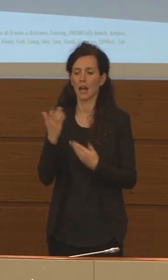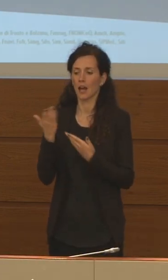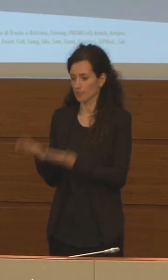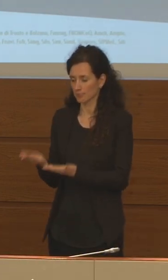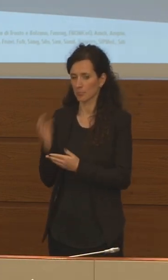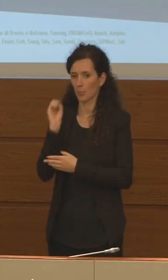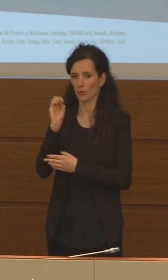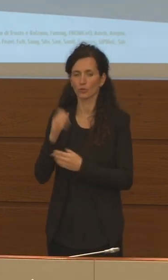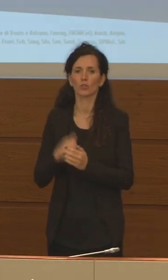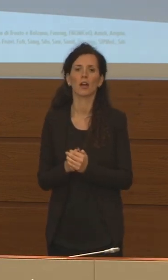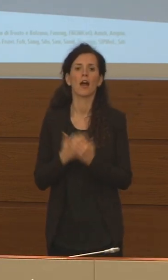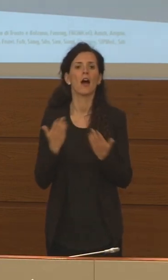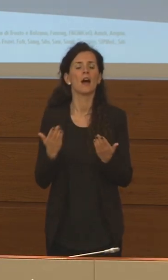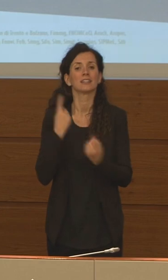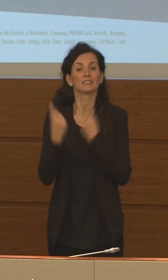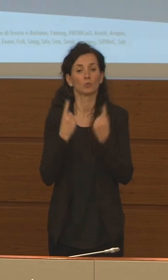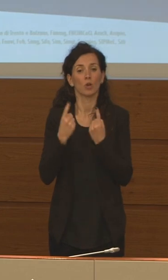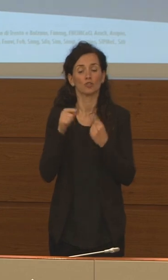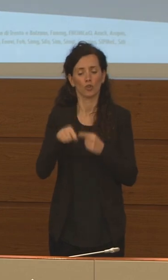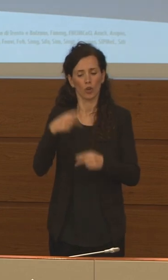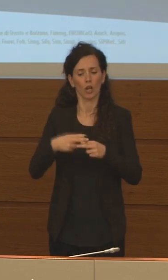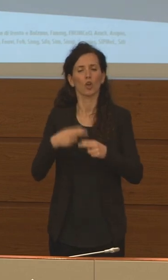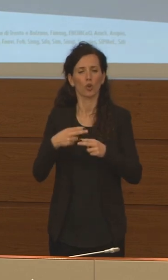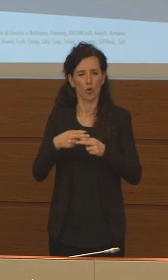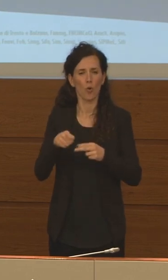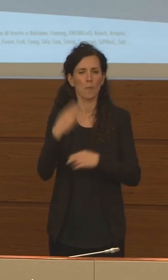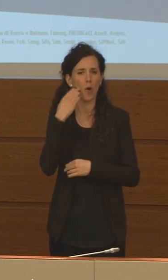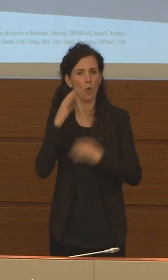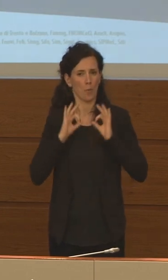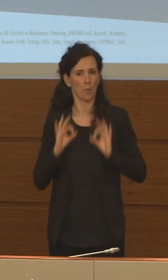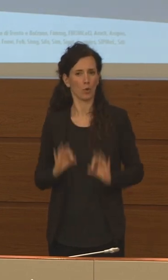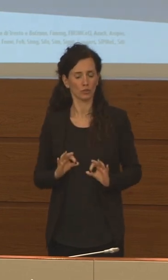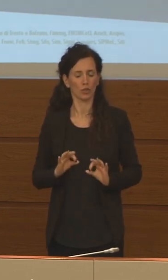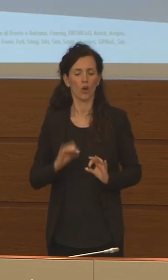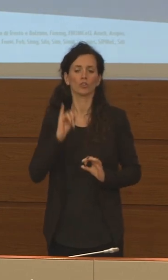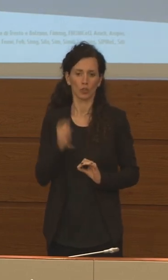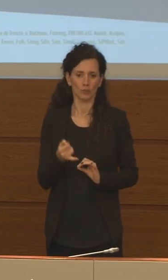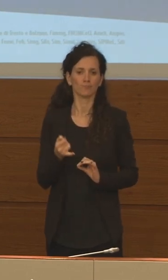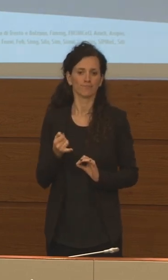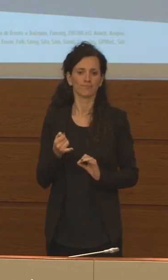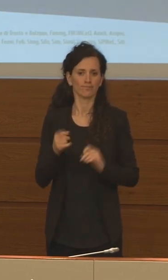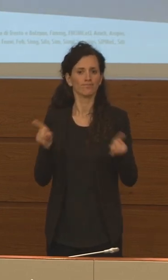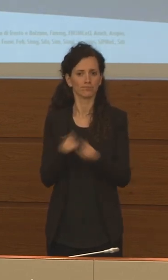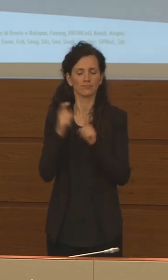Sul caso di Roma anche noi abbiamo avuto questa comunicazione preliminare che